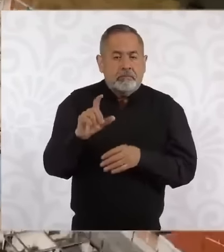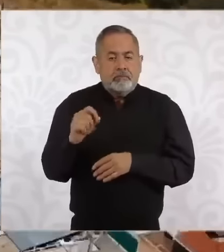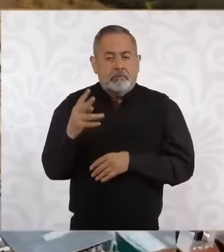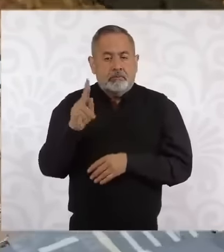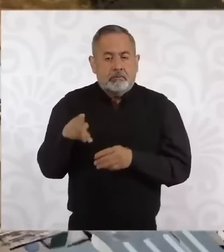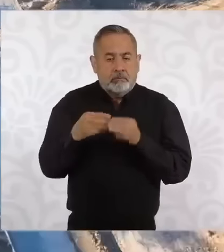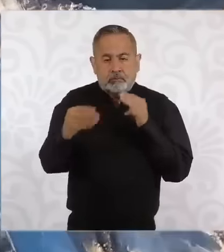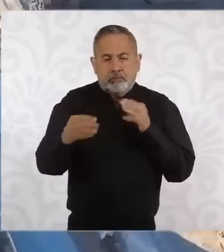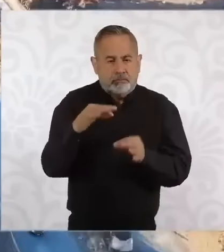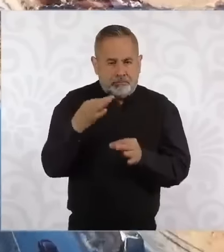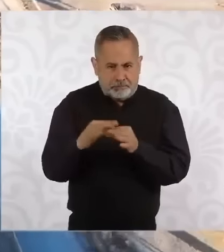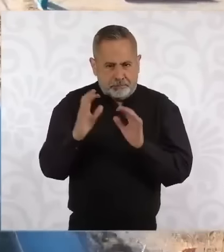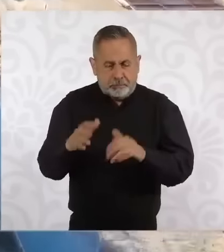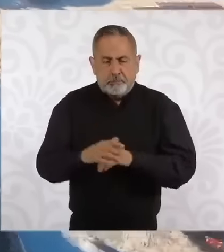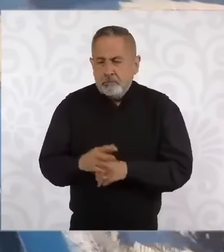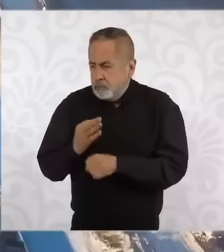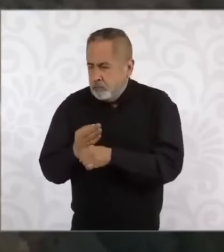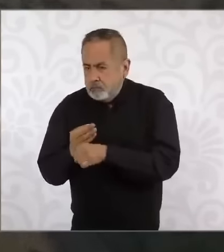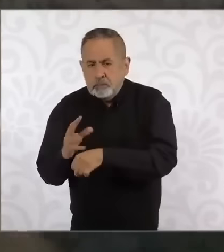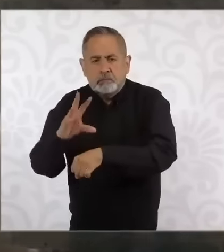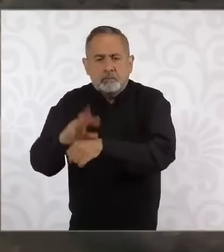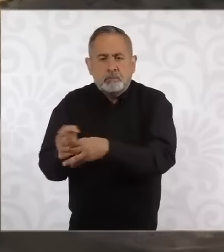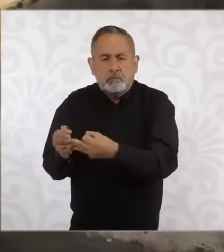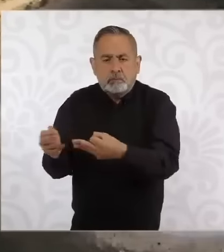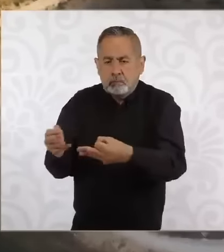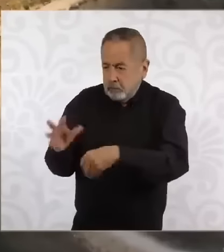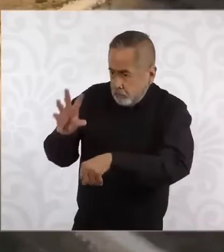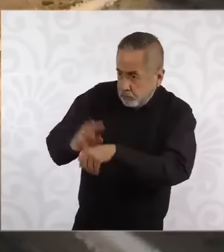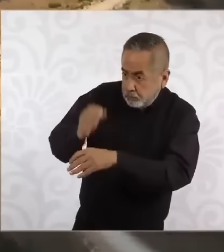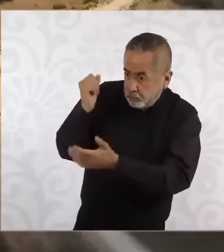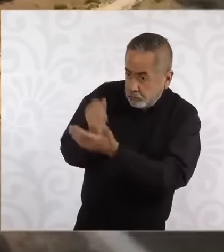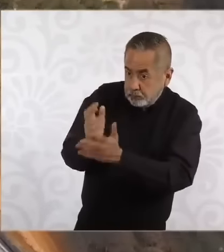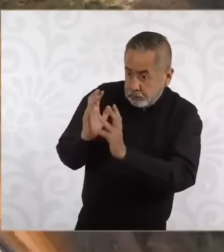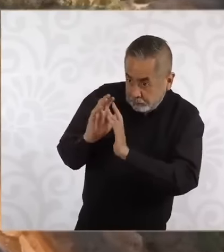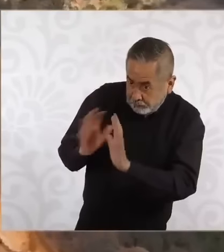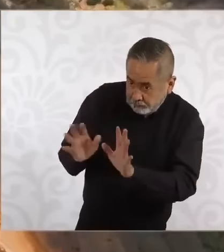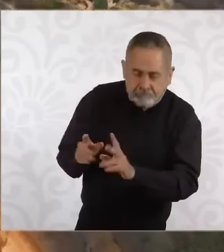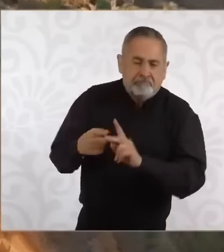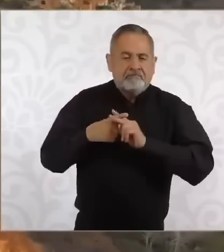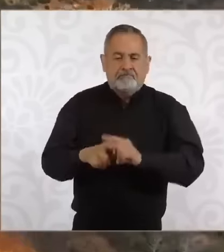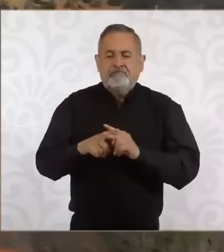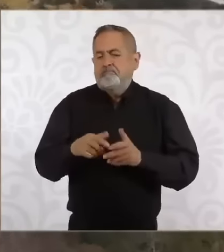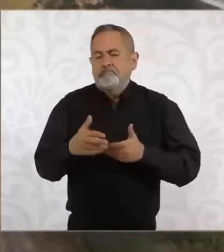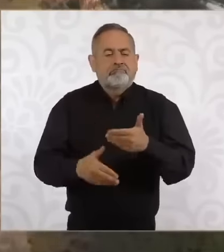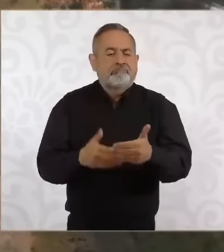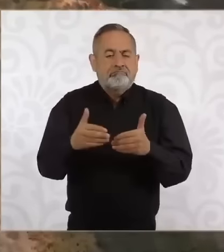libera, hay hubo un tema de liberación de derecho de vía y ya se logró pasar. Entonces, eh se está